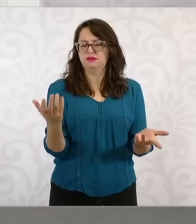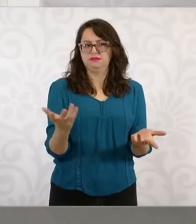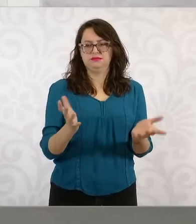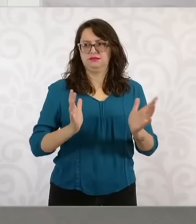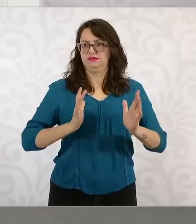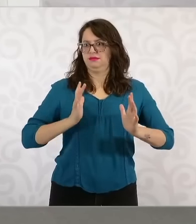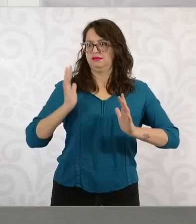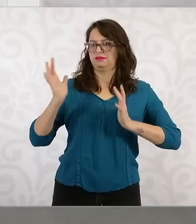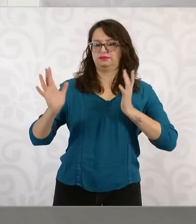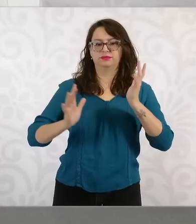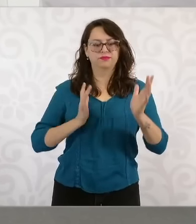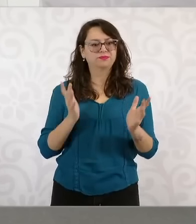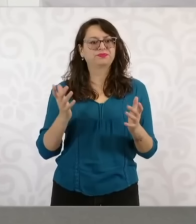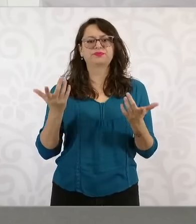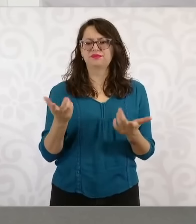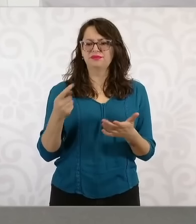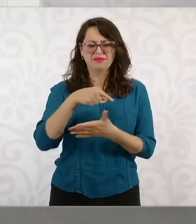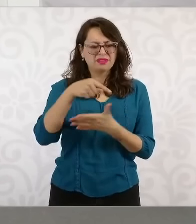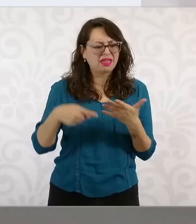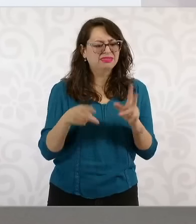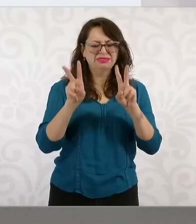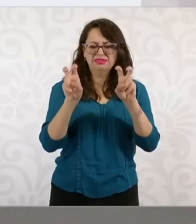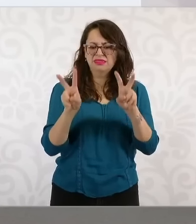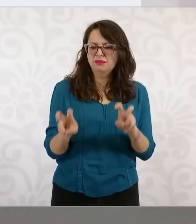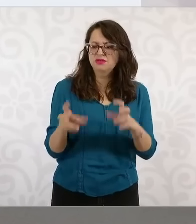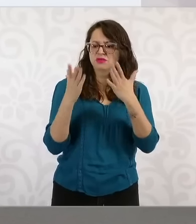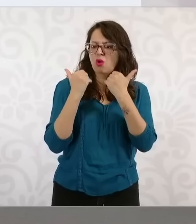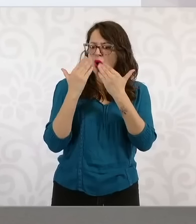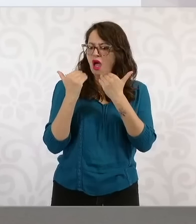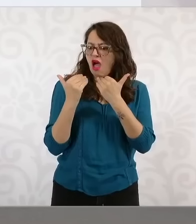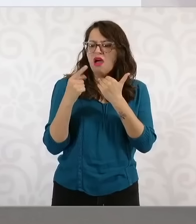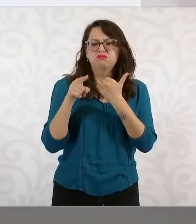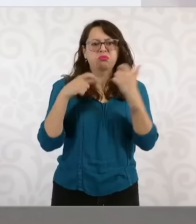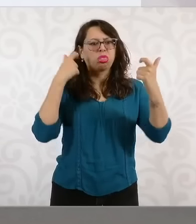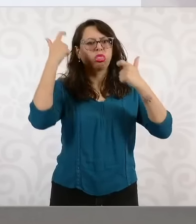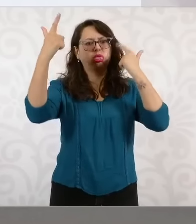garantías mal constituidas o inexistentes, concentración en algunos cuantos abogados de la